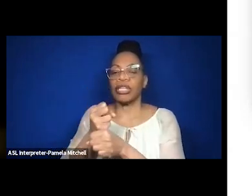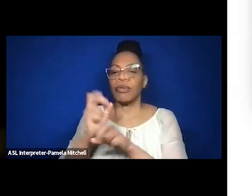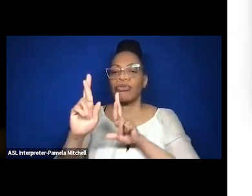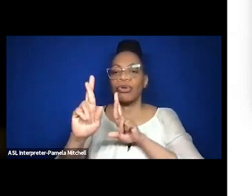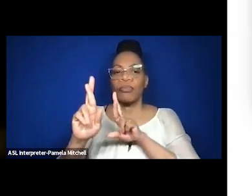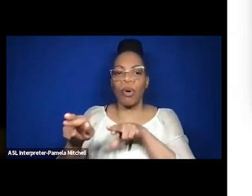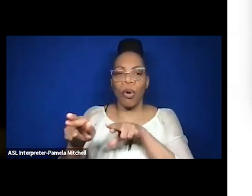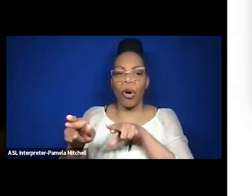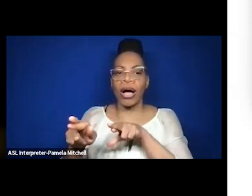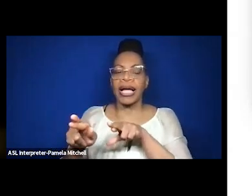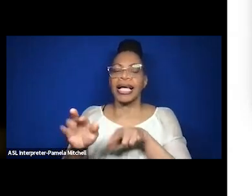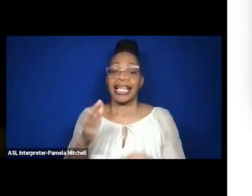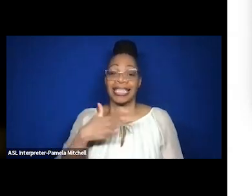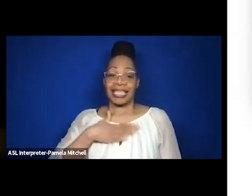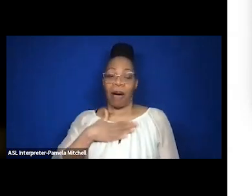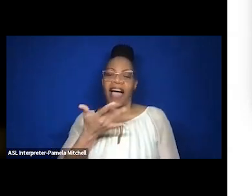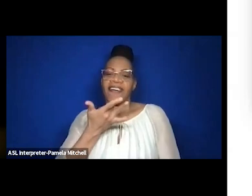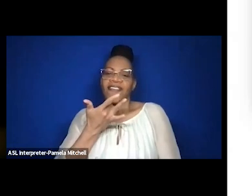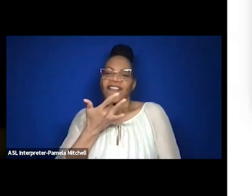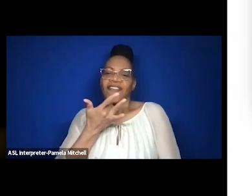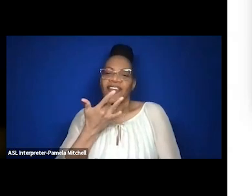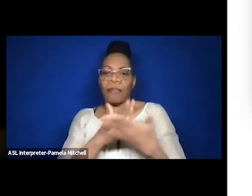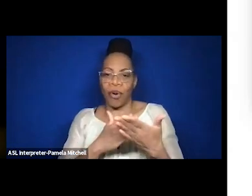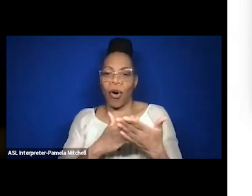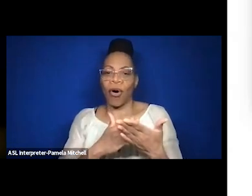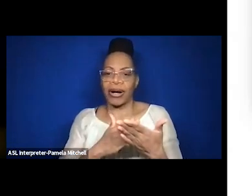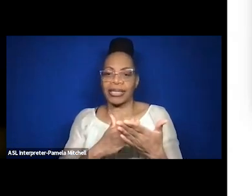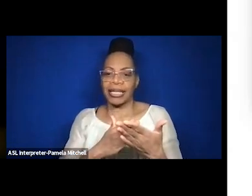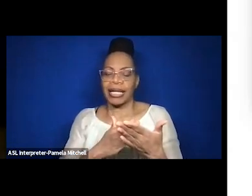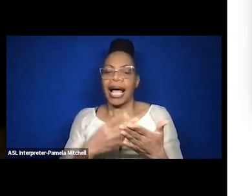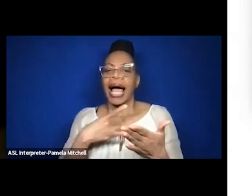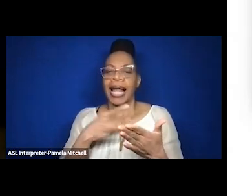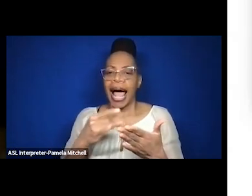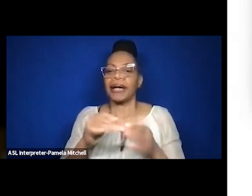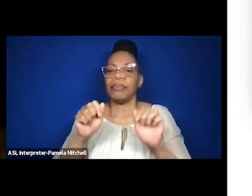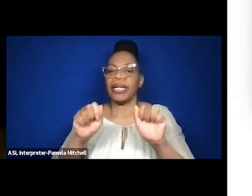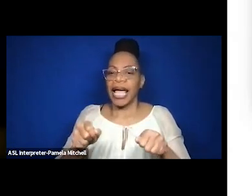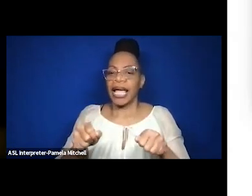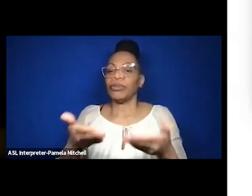y también es mi parte favorita. Me gusta poder presentar la historia del cliente